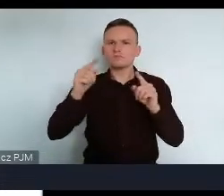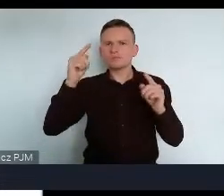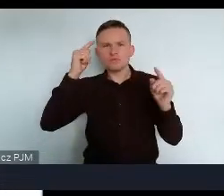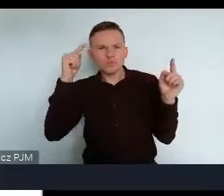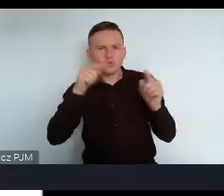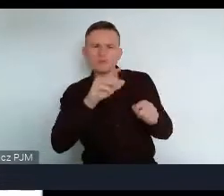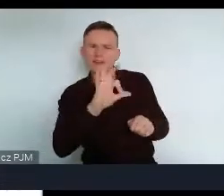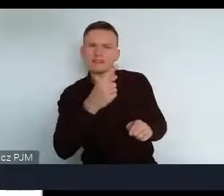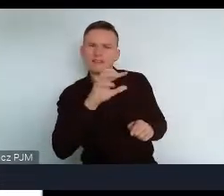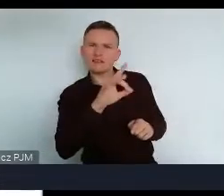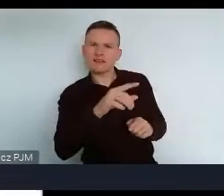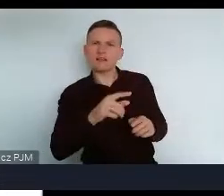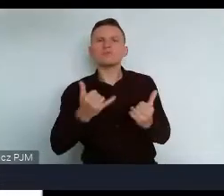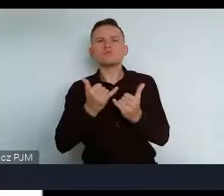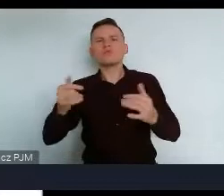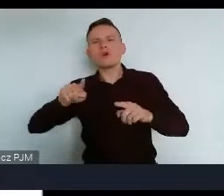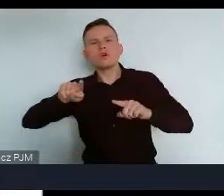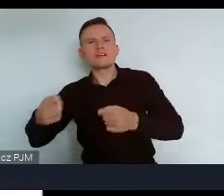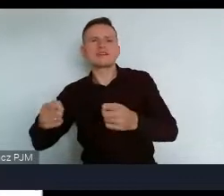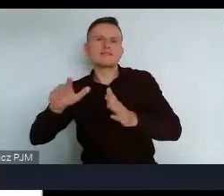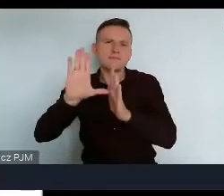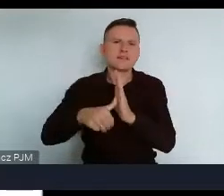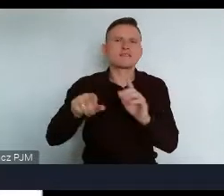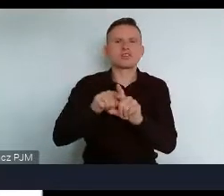organizacji miejskiej i partnerstwach.